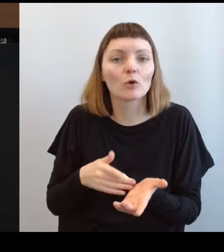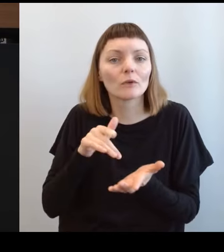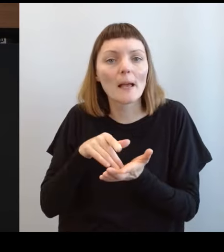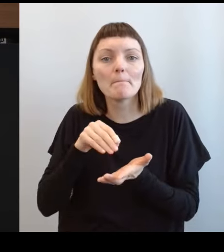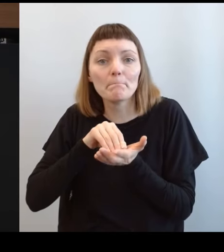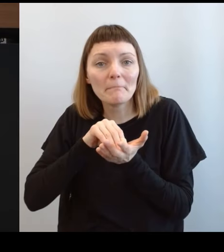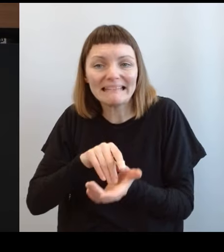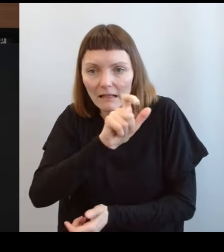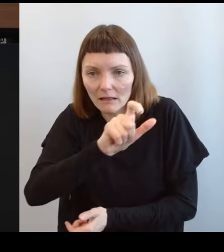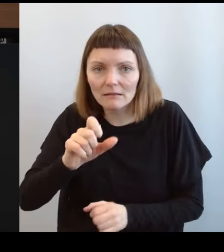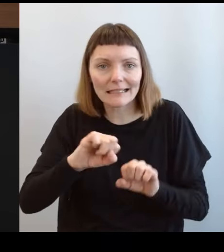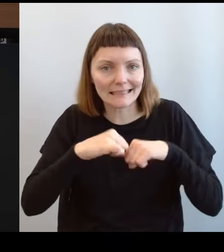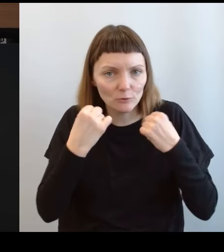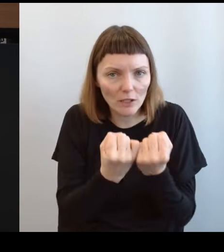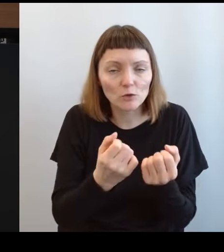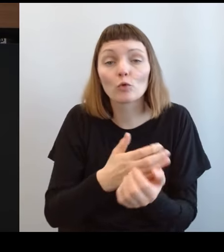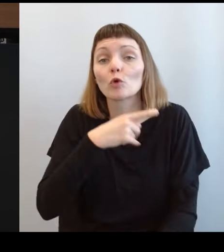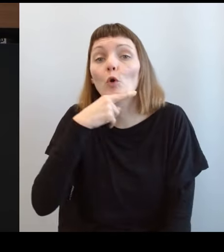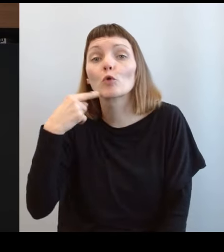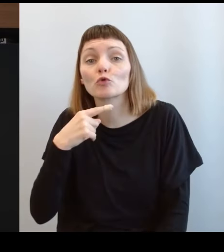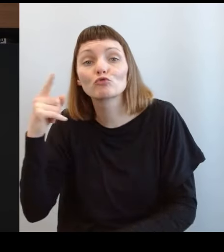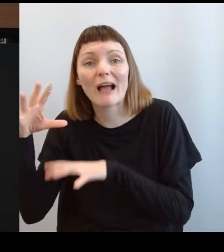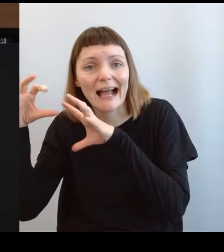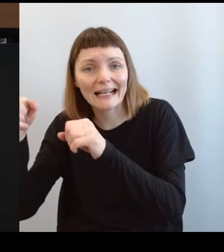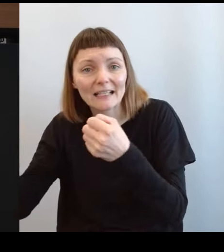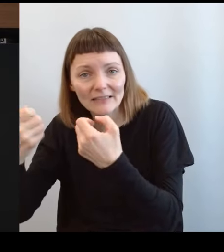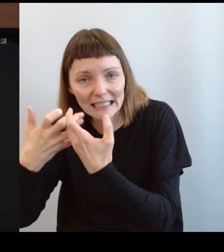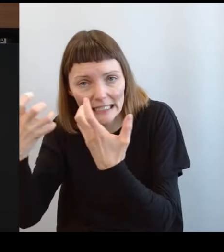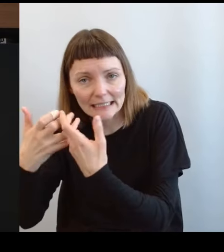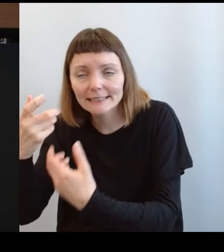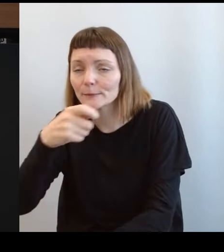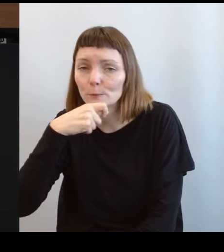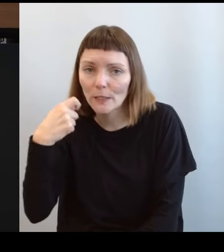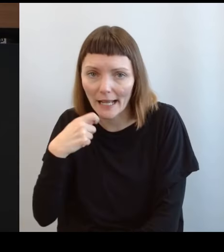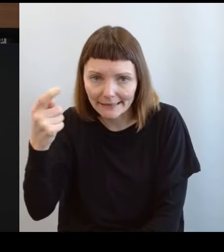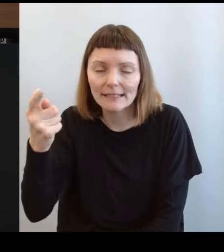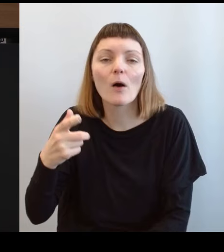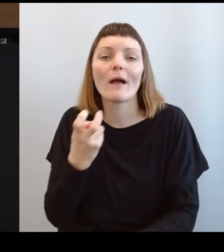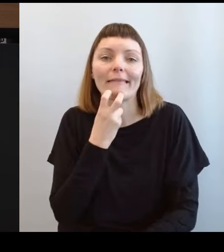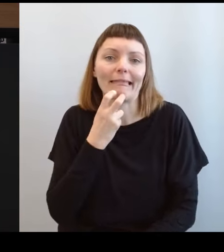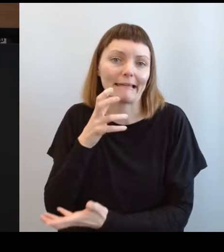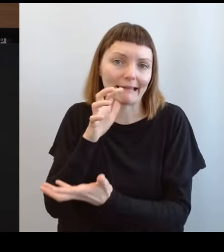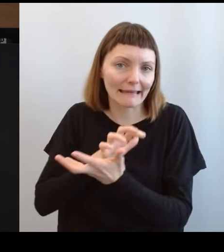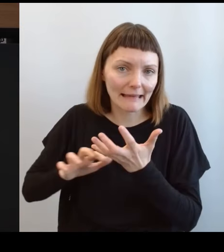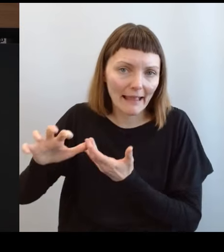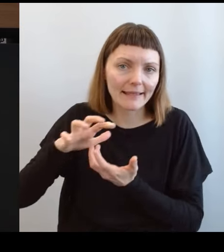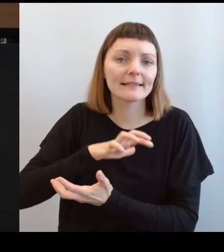auf die Ukraine, die Energiekrise und auch aufgrund der Auswirkungen der Corona-Pandemie verstärkt.